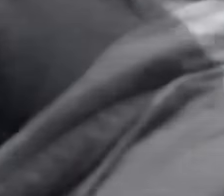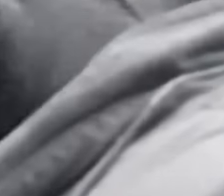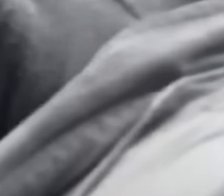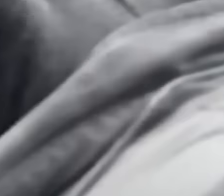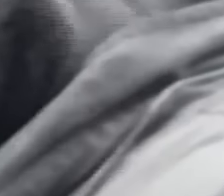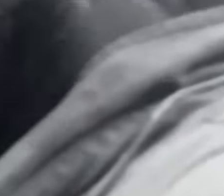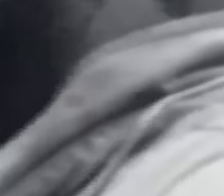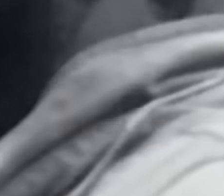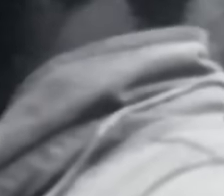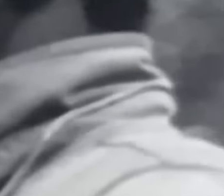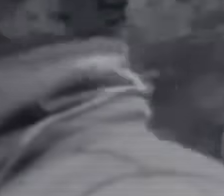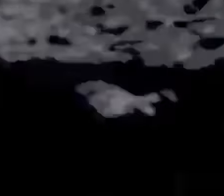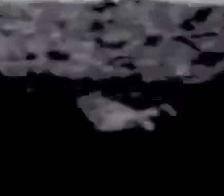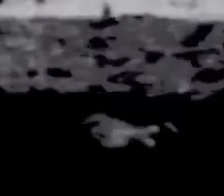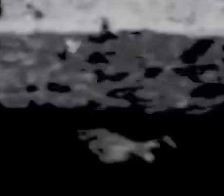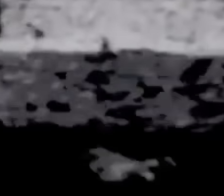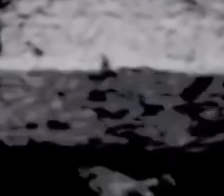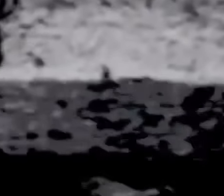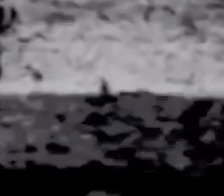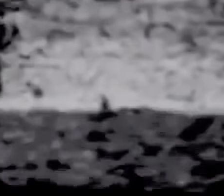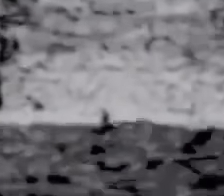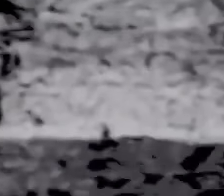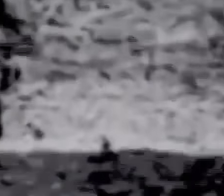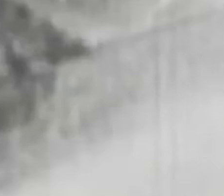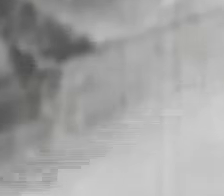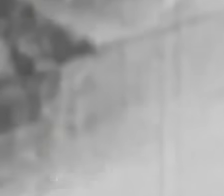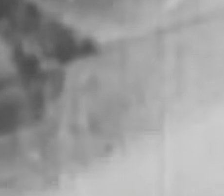Hemos estado presentes desde el pasado. Somos fuerza y experiencia.